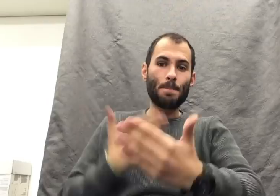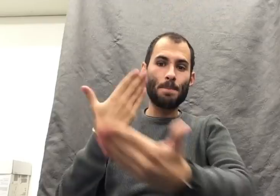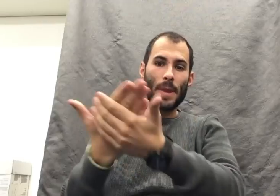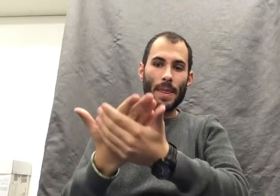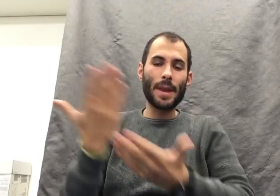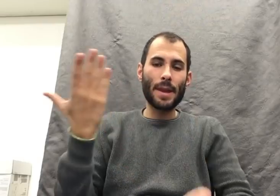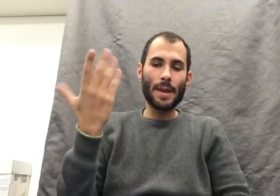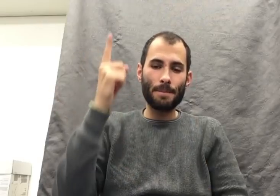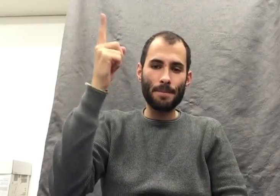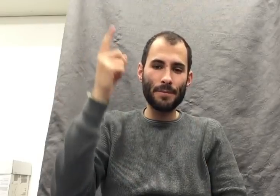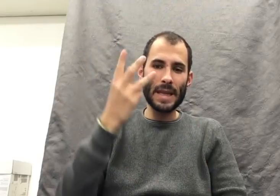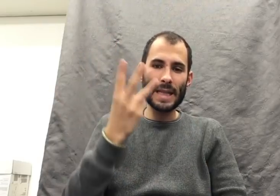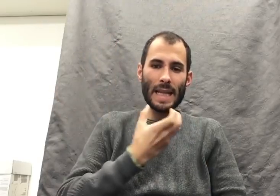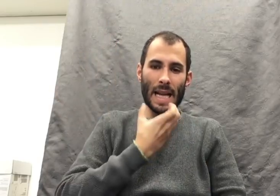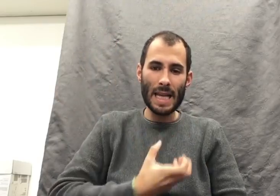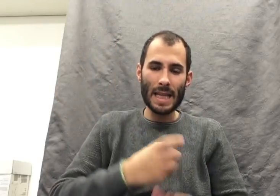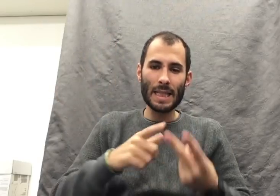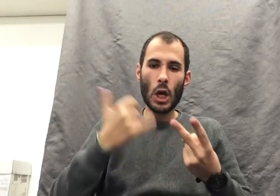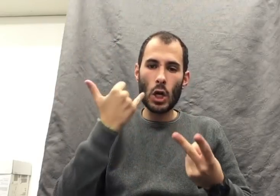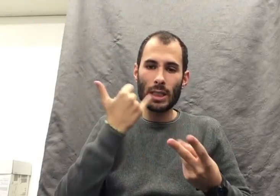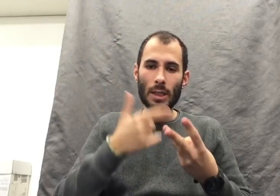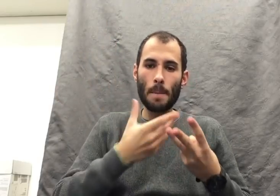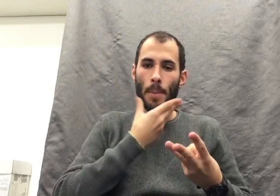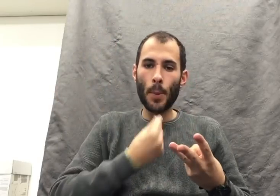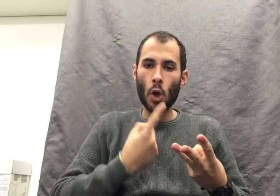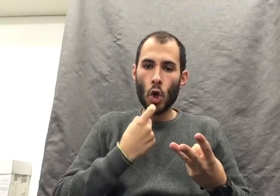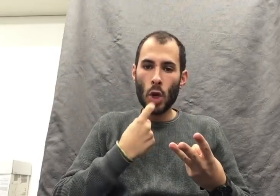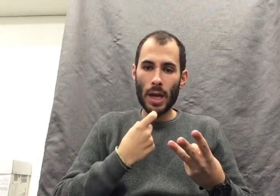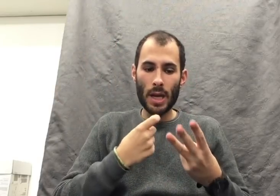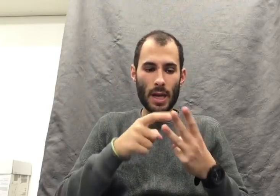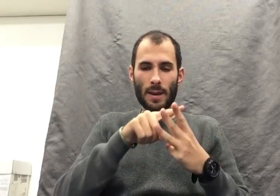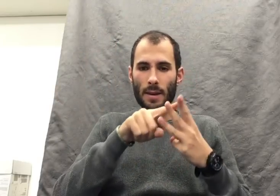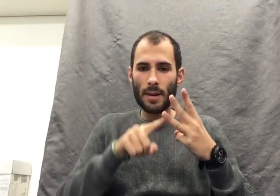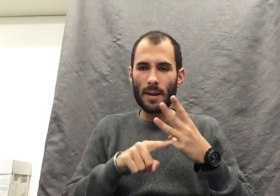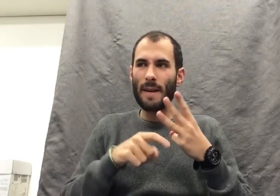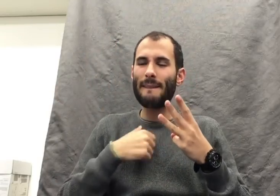Voy a pedirle a los tres reyes, al Olentzero y a Barbarroja